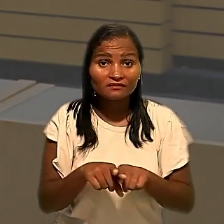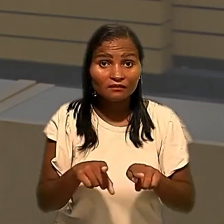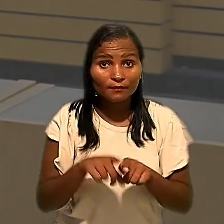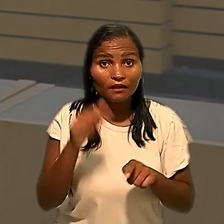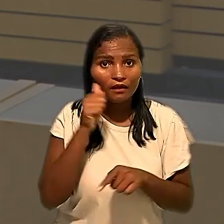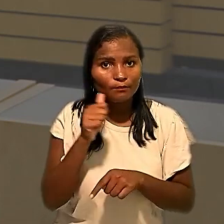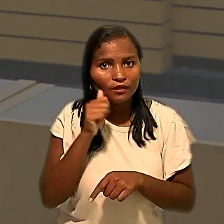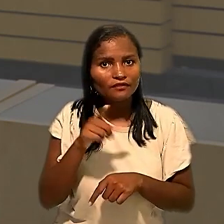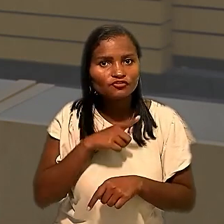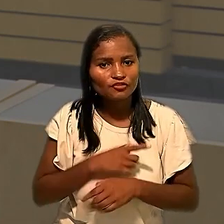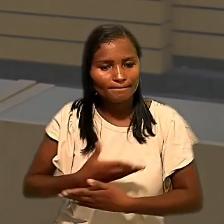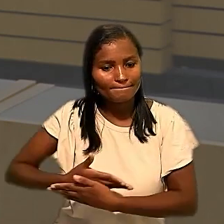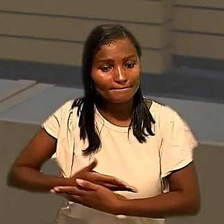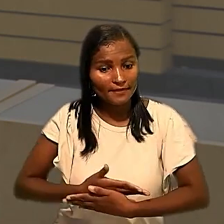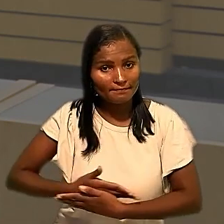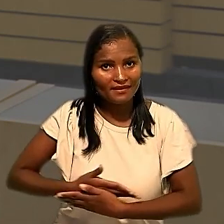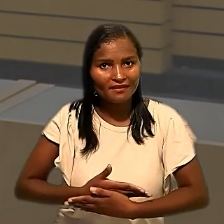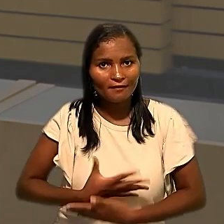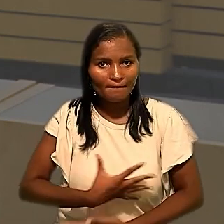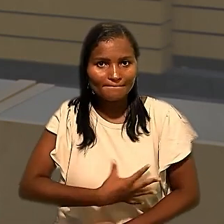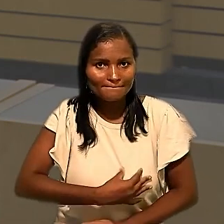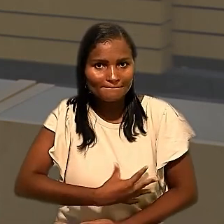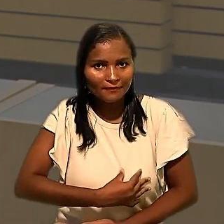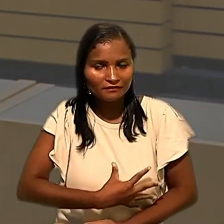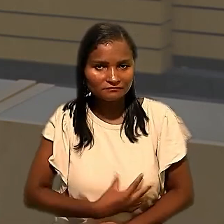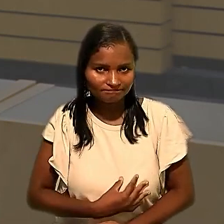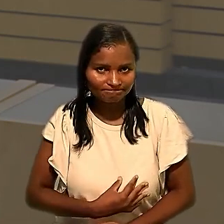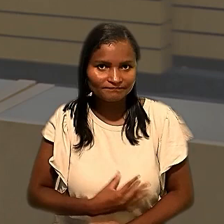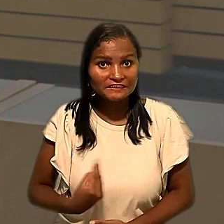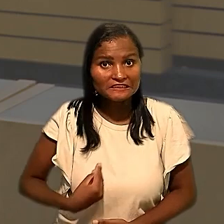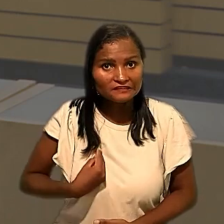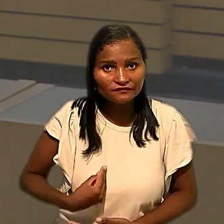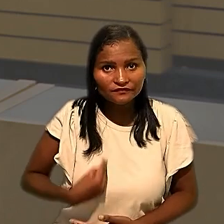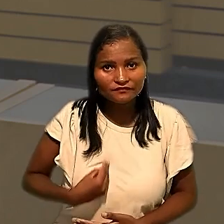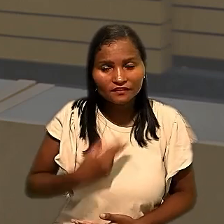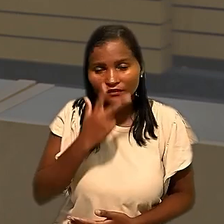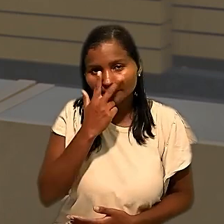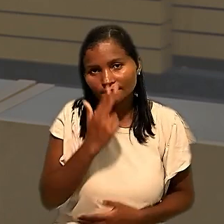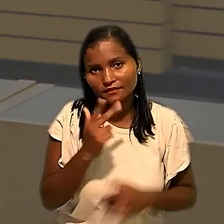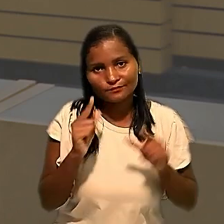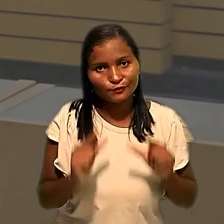a mulher tinha um bebê em fase de amamentação, que vivia no mesmo